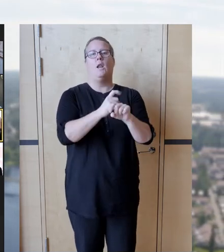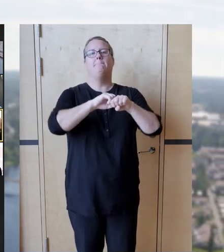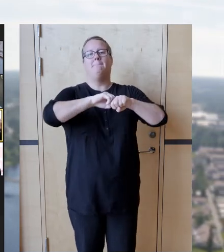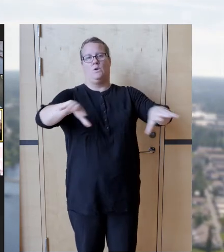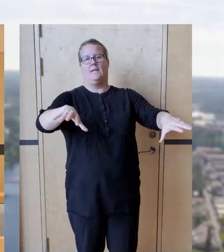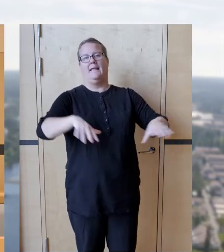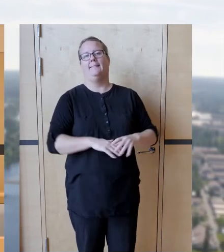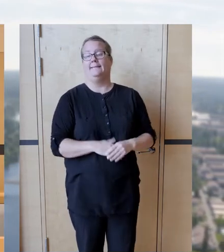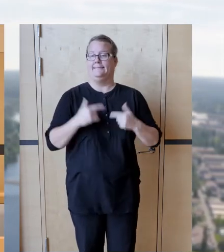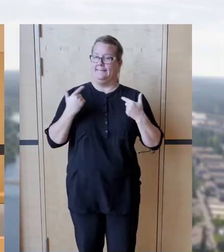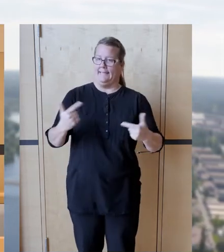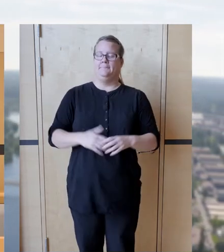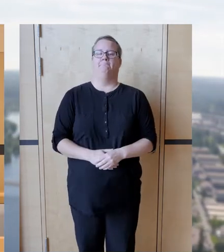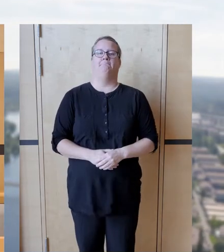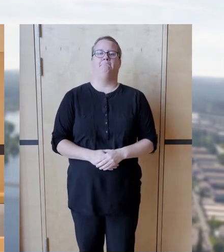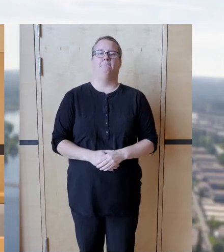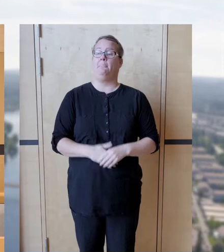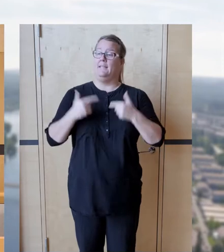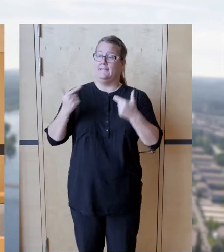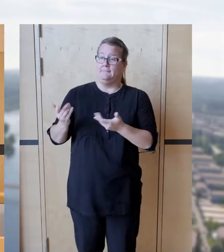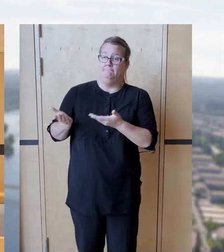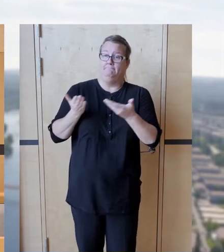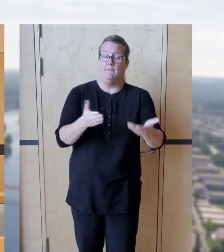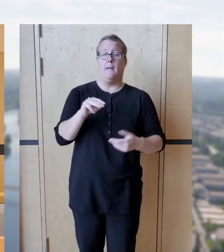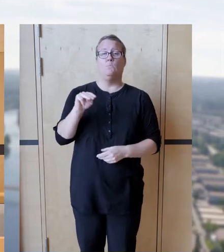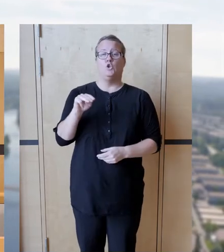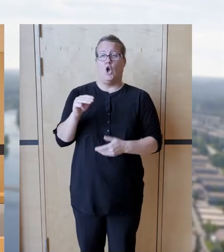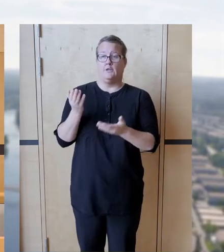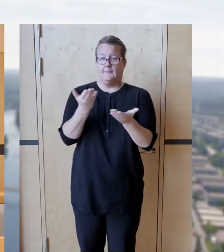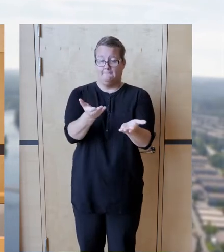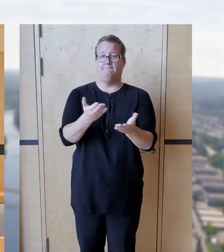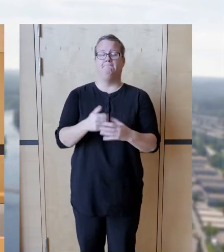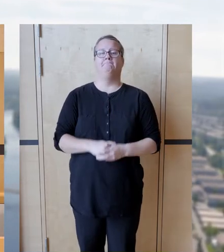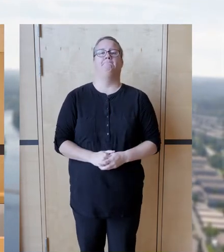Tack ska du ha det roligt till Andreas löwenhöök Moderaternas gruppledare för Håkan Andersson Varsågod